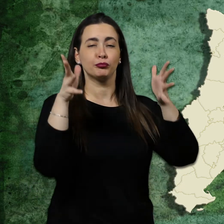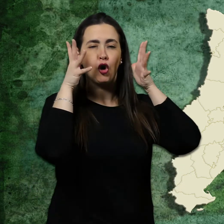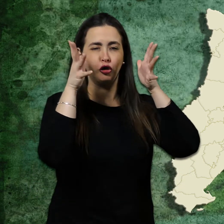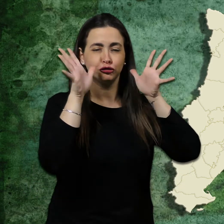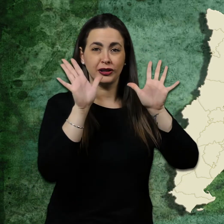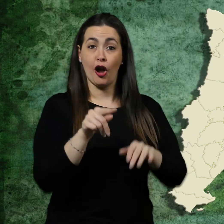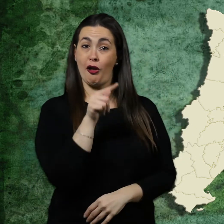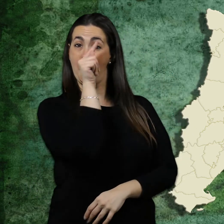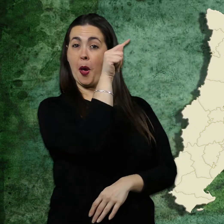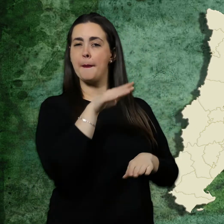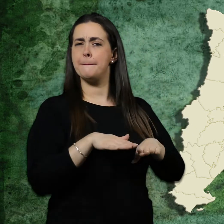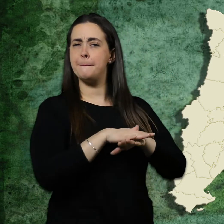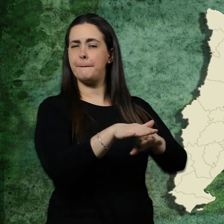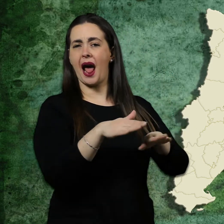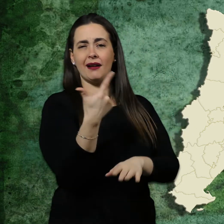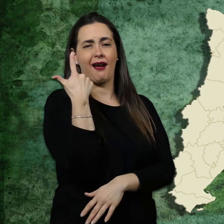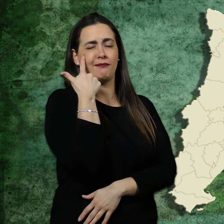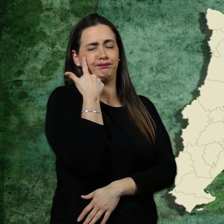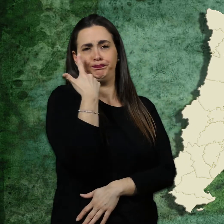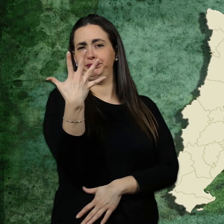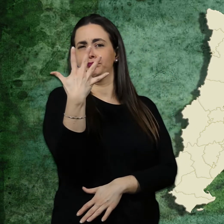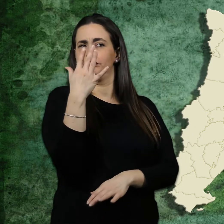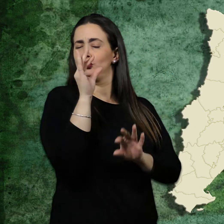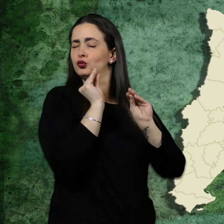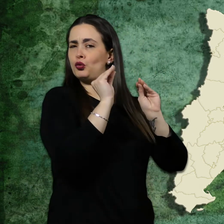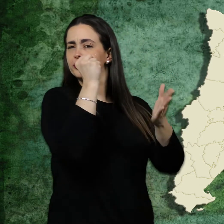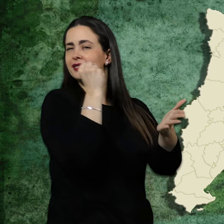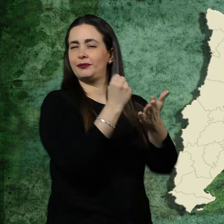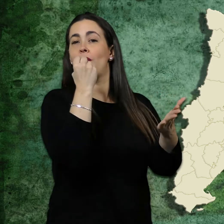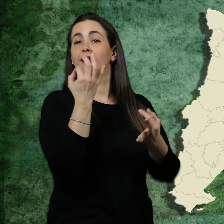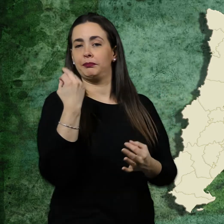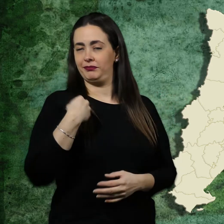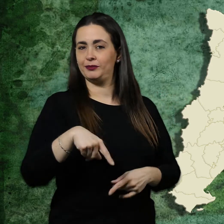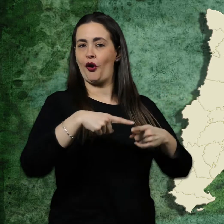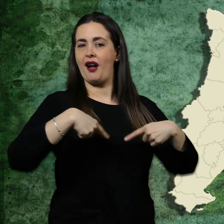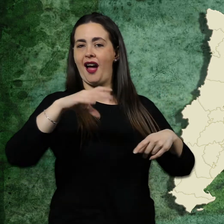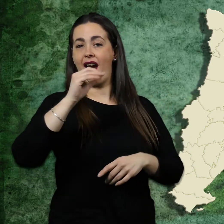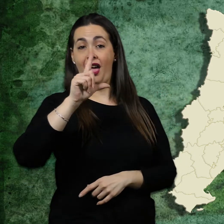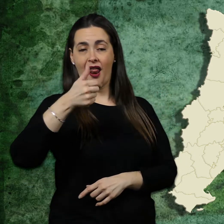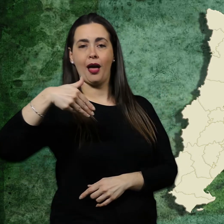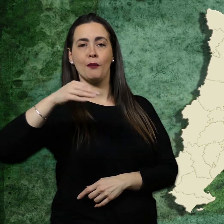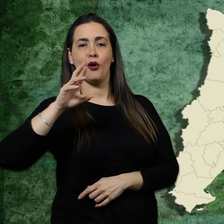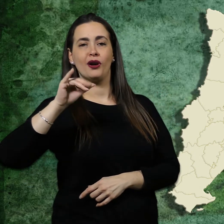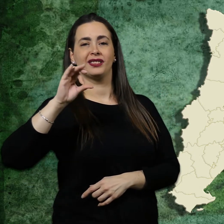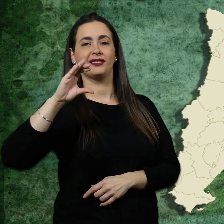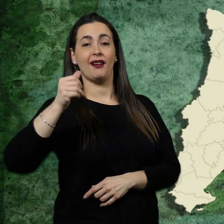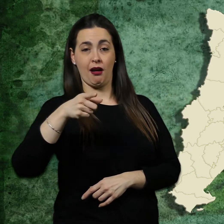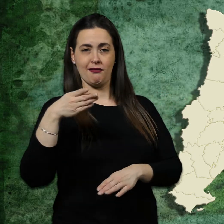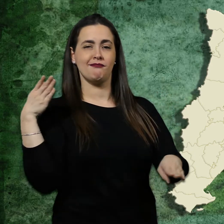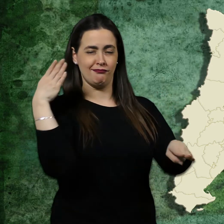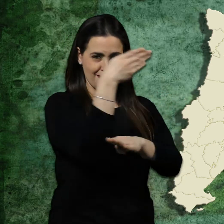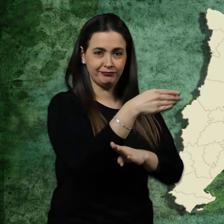Suggeriments: Anar a una de les platges més emblemàtiques del municipi, la cala Morisca.